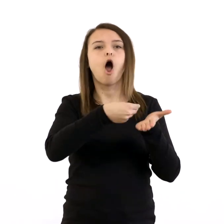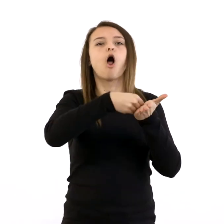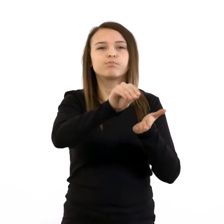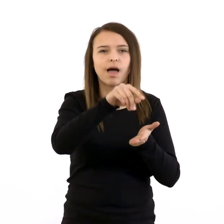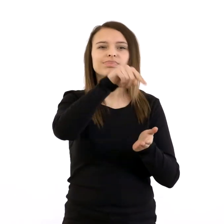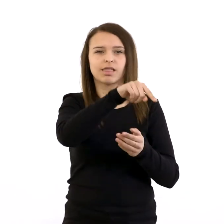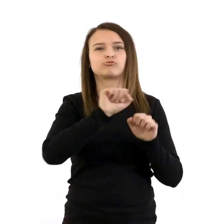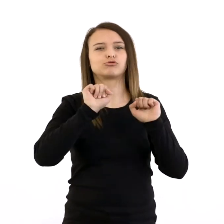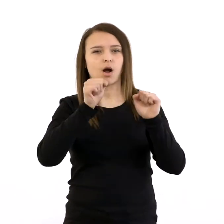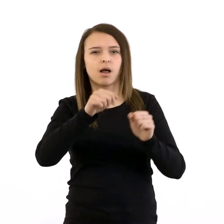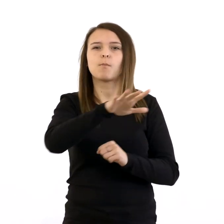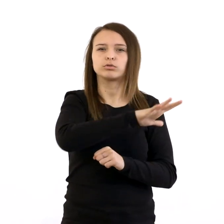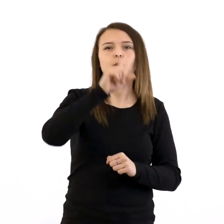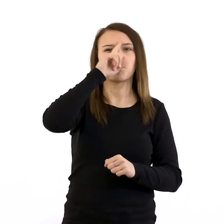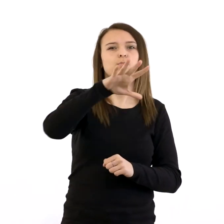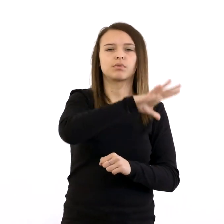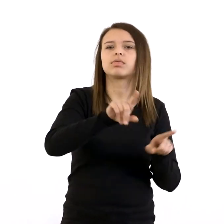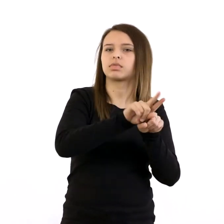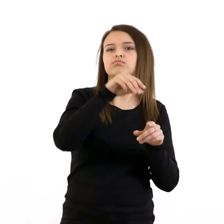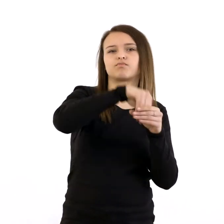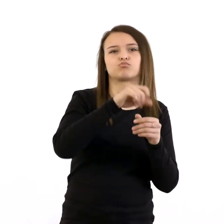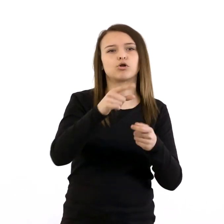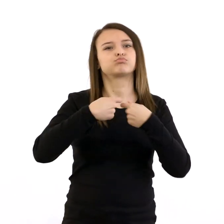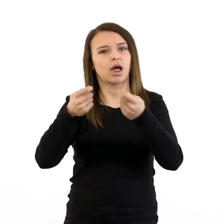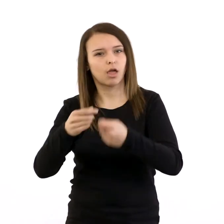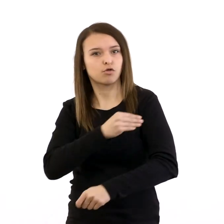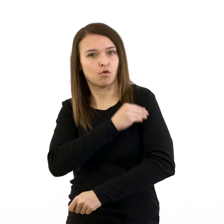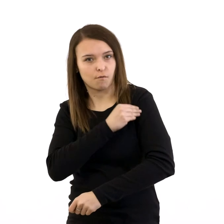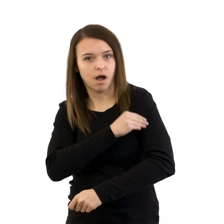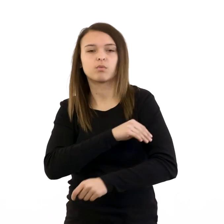Odpłatną działalnością pożytku publicznego jest również sprzedaż towarów